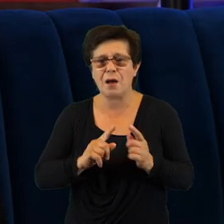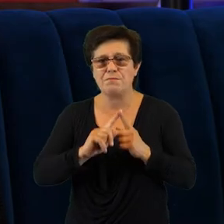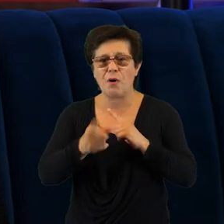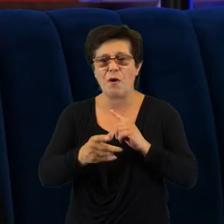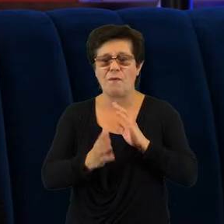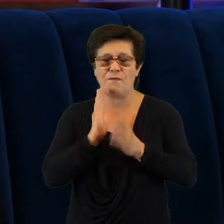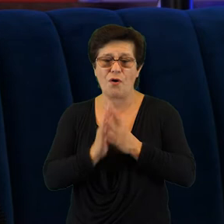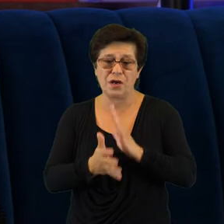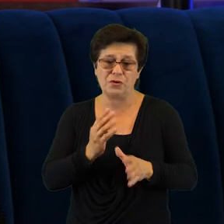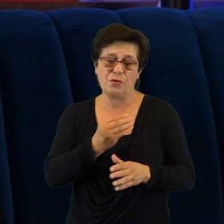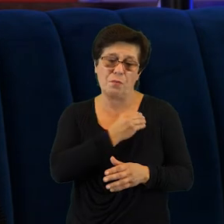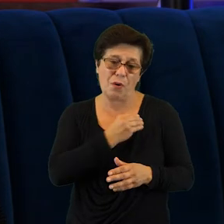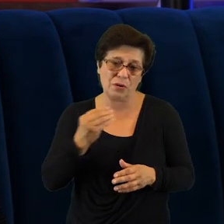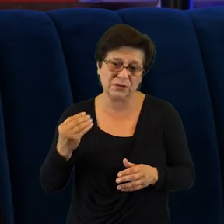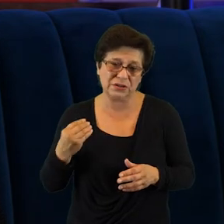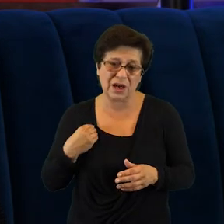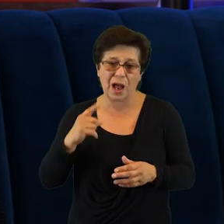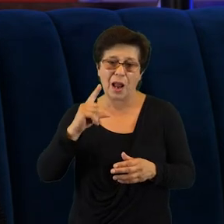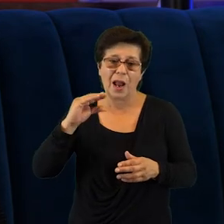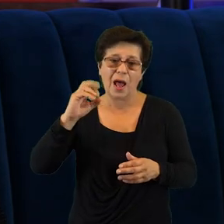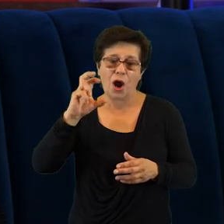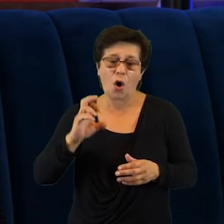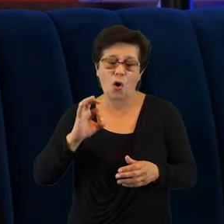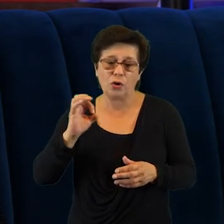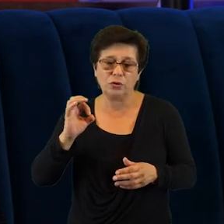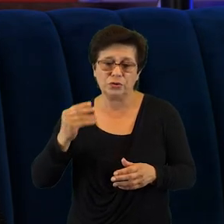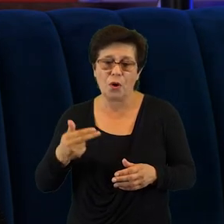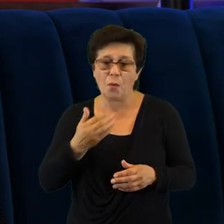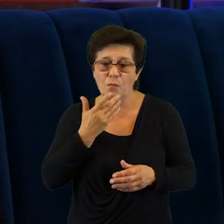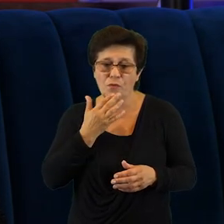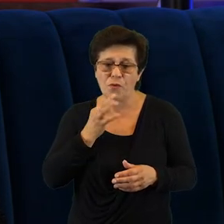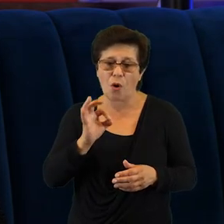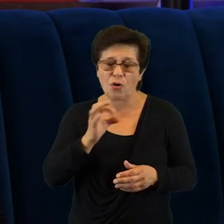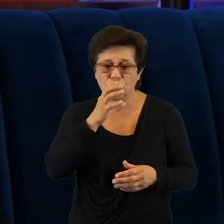a mówiąc wprost, Jan Lechoń zarzucał Słonimskiemu, jak i Tuwimowi,